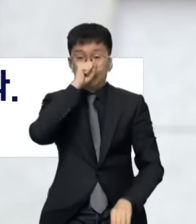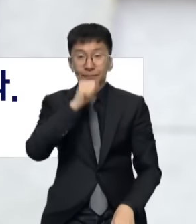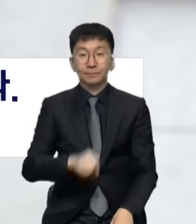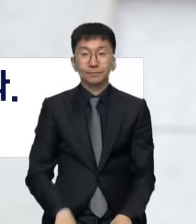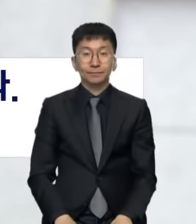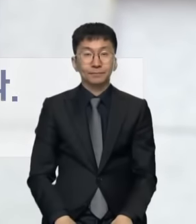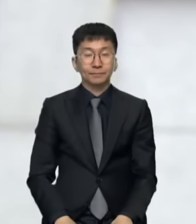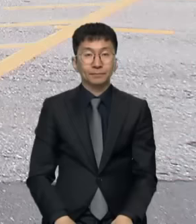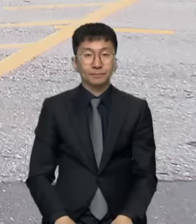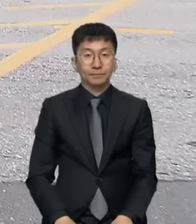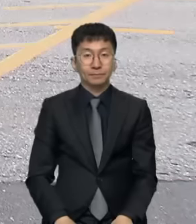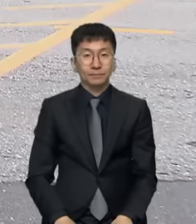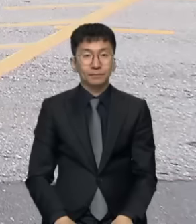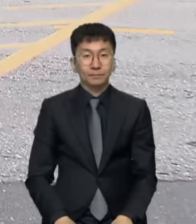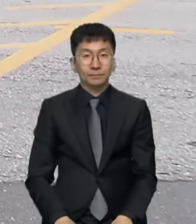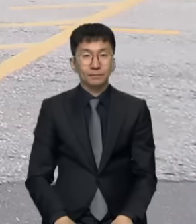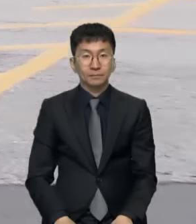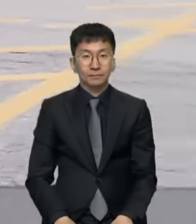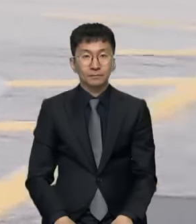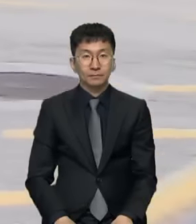(기자) 경찰은 역주행 사실을 뒤늦게